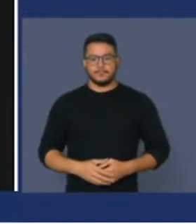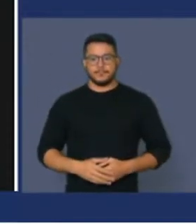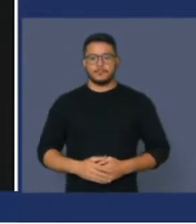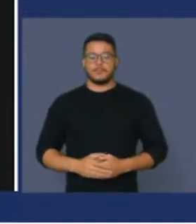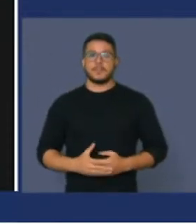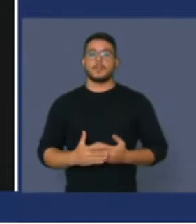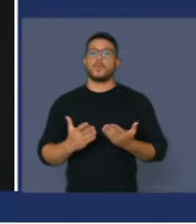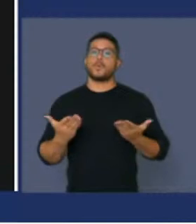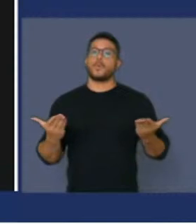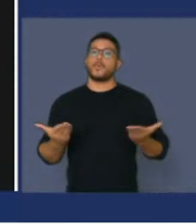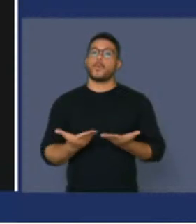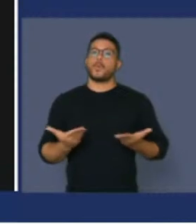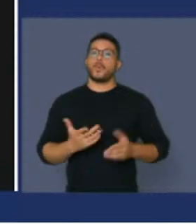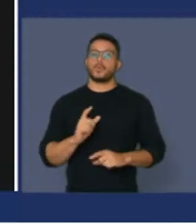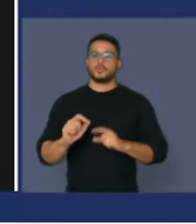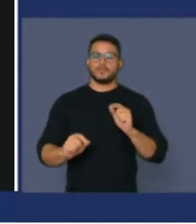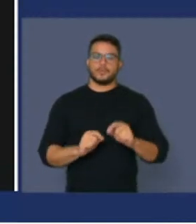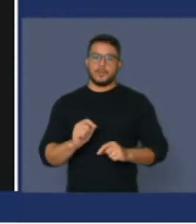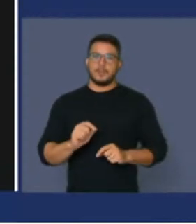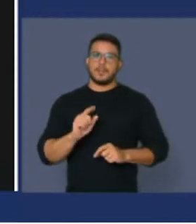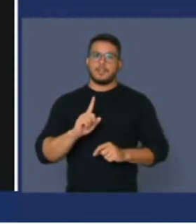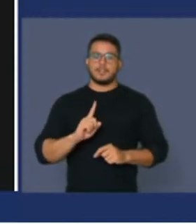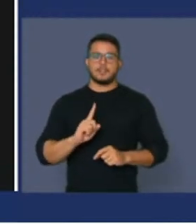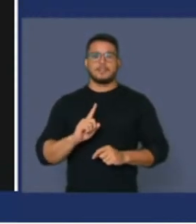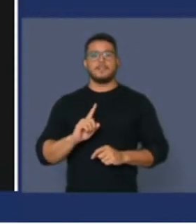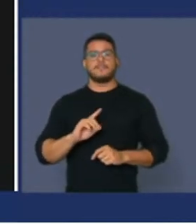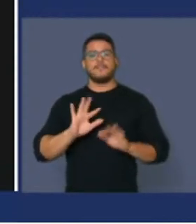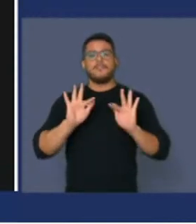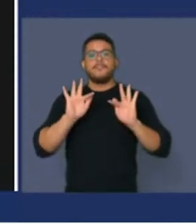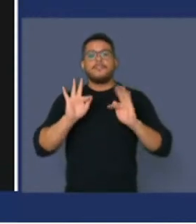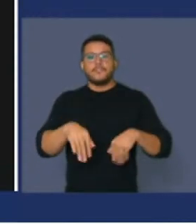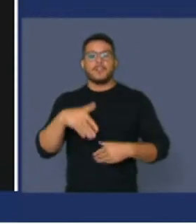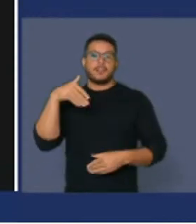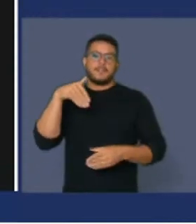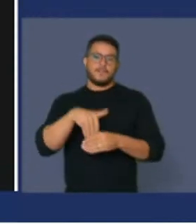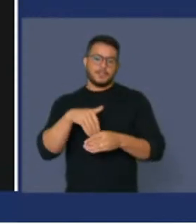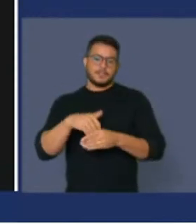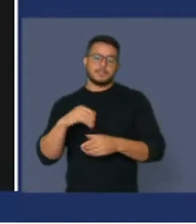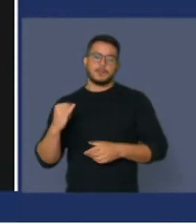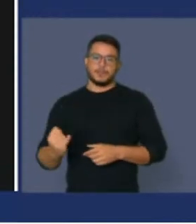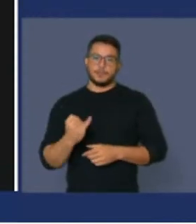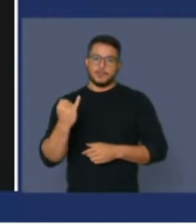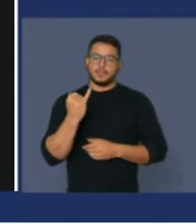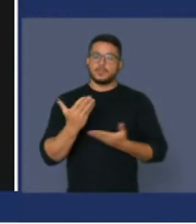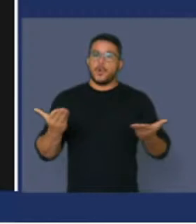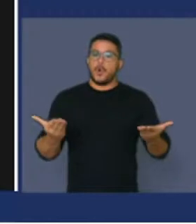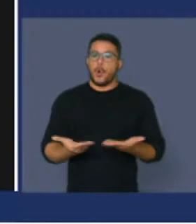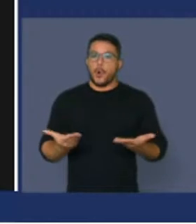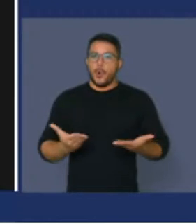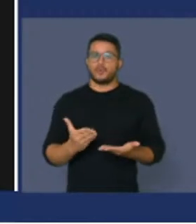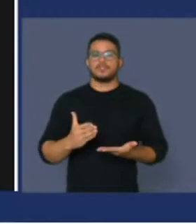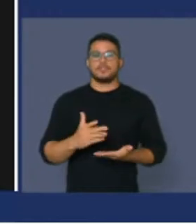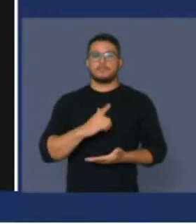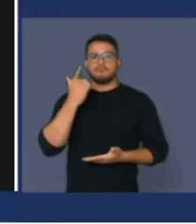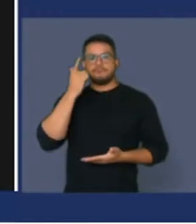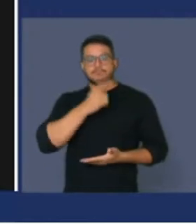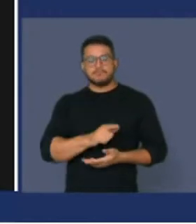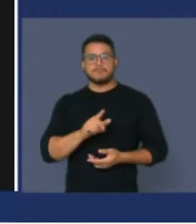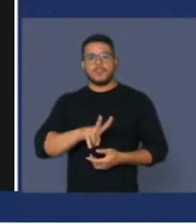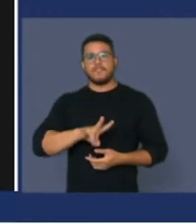QUE PASSAR EM 30 DIAS, VOTAMOS NÃO FOI POSSÍVEL NO PASSADO E HOJE ESTÁ SENDO, TENHO CERTEZA, NÓS APROVARÍAMOS POR UNANIMIDADE ESSE PRESENTE AOS MUNICÍPIOS QUE TANTO MERECEM. MUITO OBRIGADO, PRESIDENTE, UM FORTE ABRAÇO,